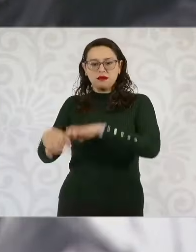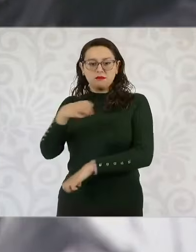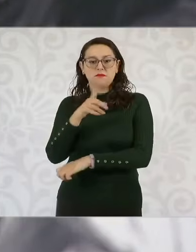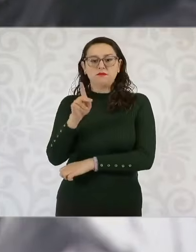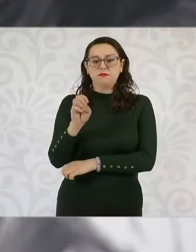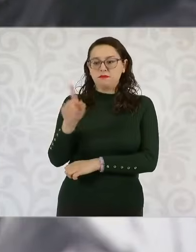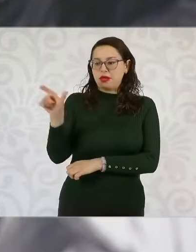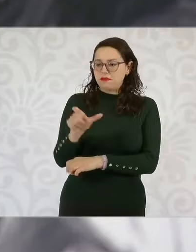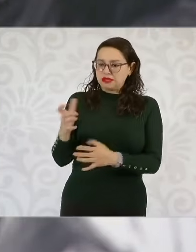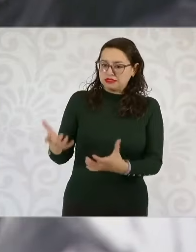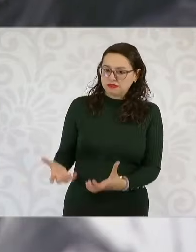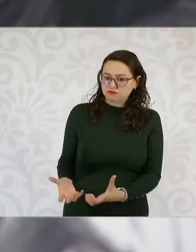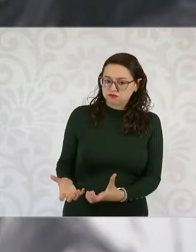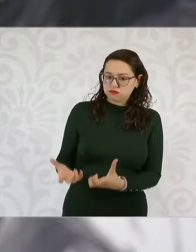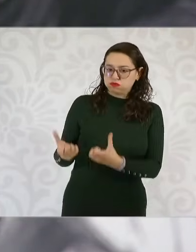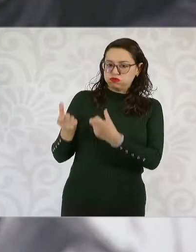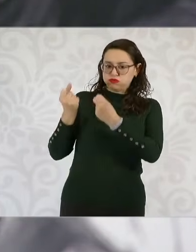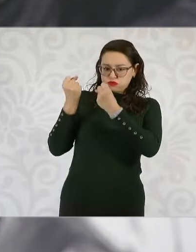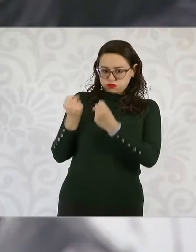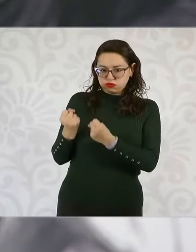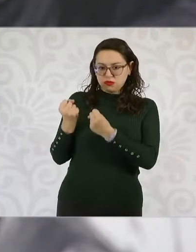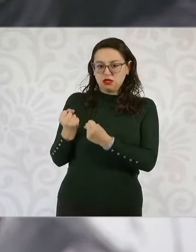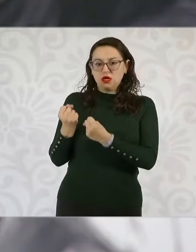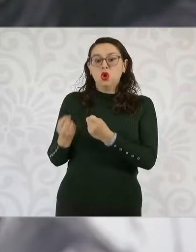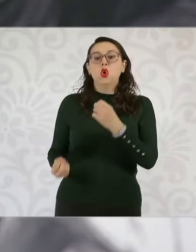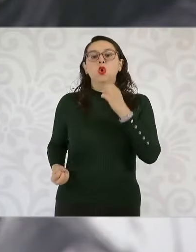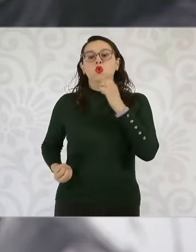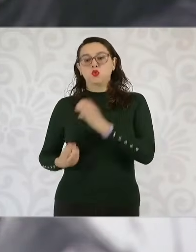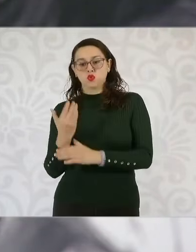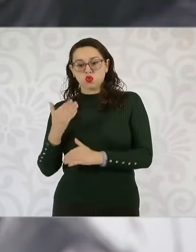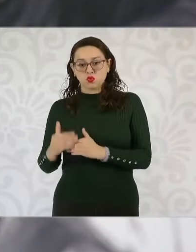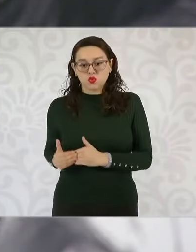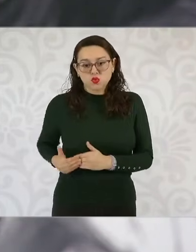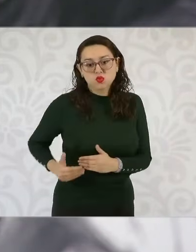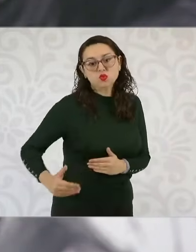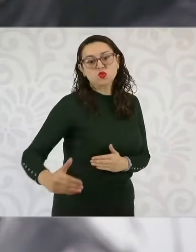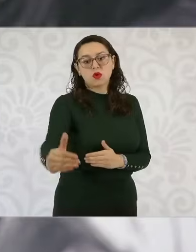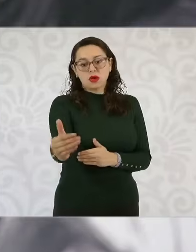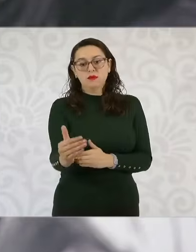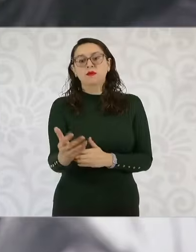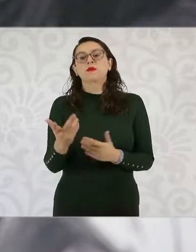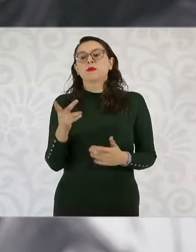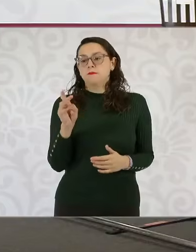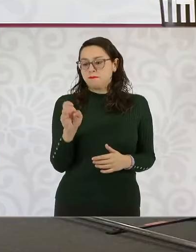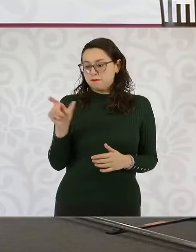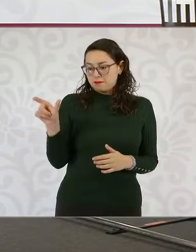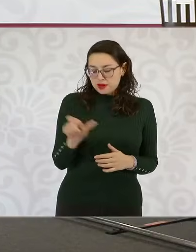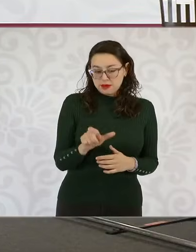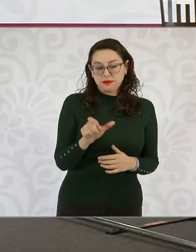petróleos mexicanos el nuevo marco regulatorio le devuelve a Pemex así como ocurre también en